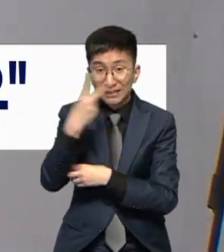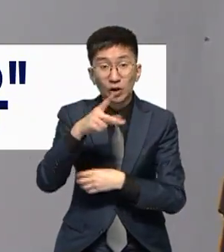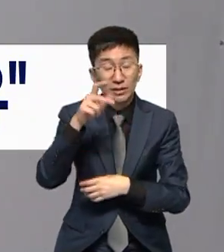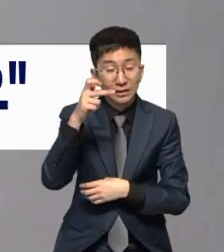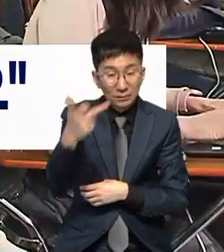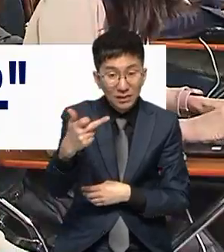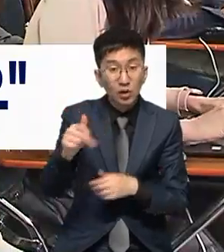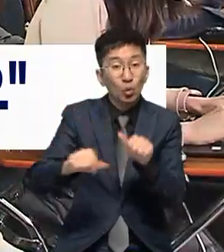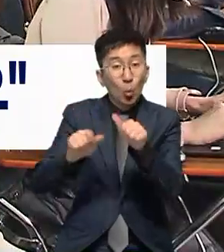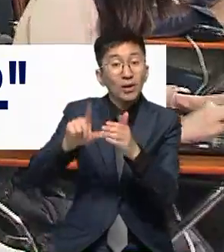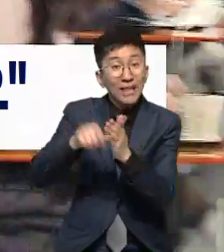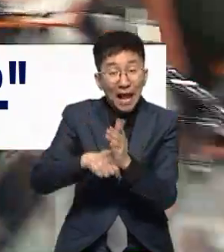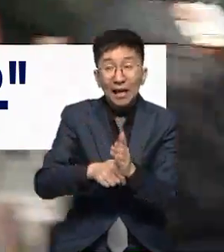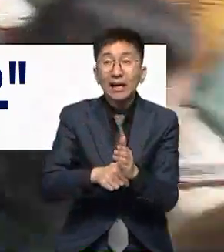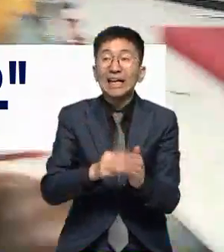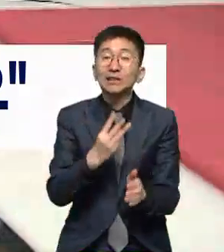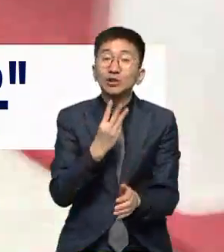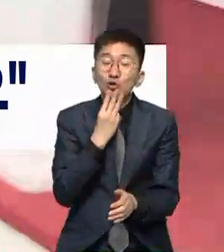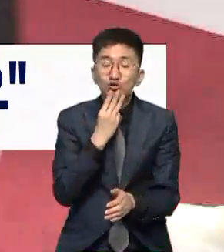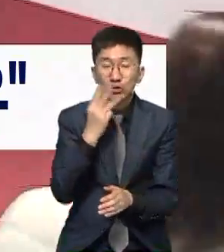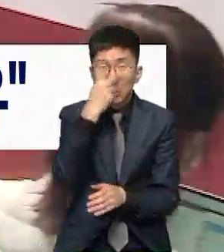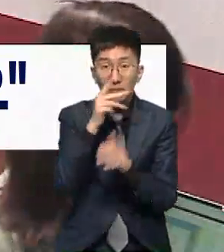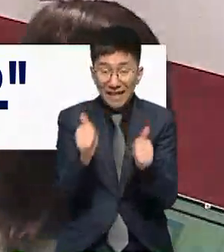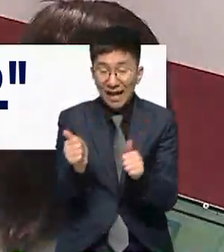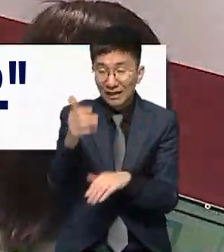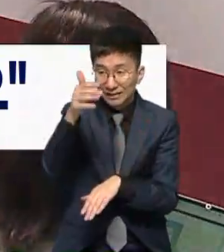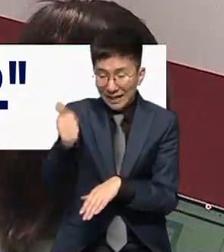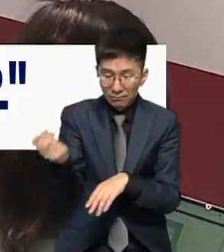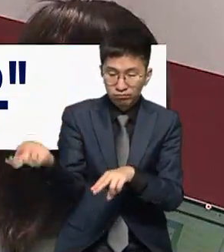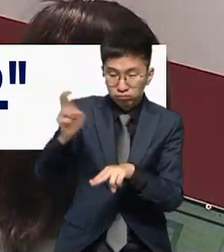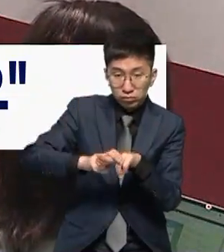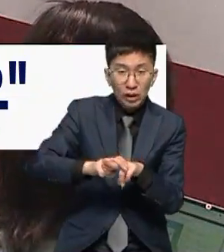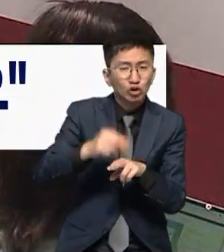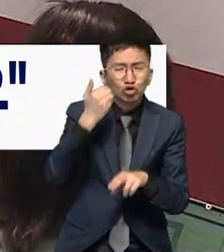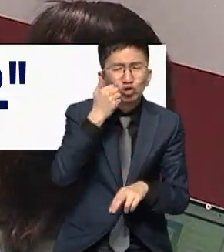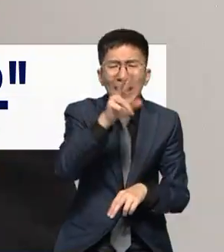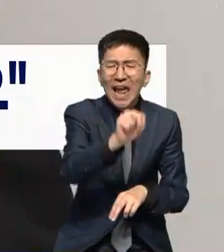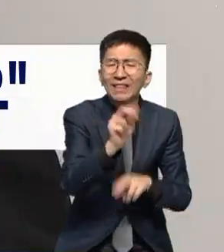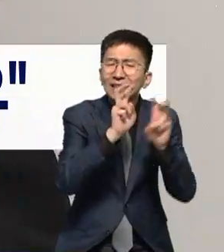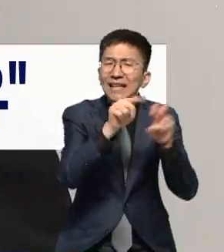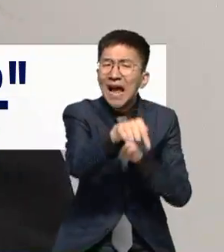취임할 때 작전주로 의심되는 N사 주식 3,450주를 김 씨가 보유하고 있었다는